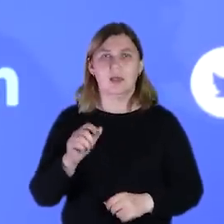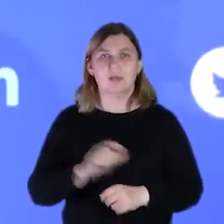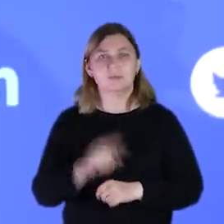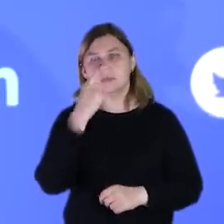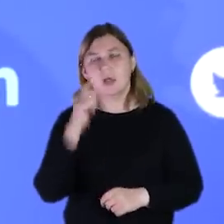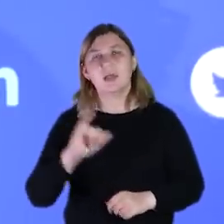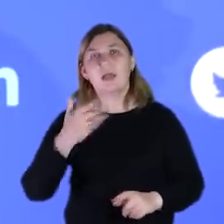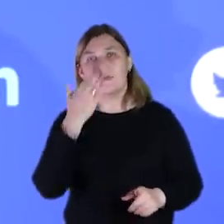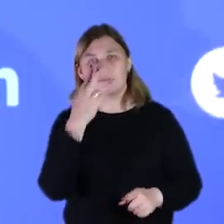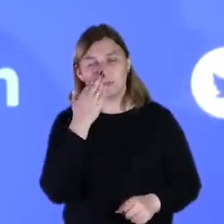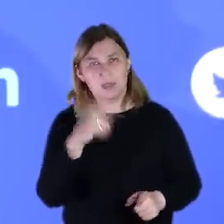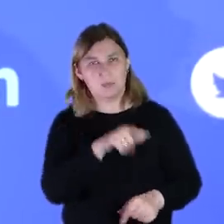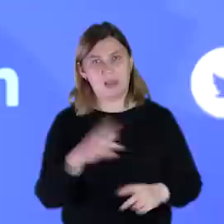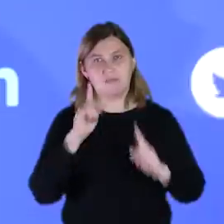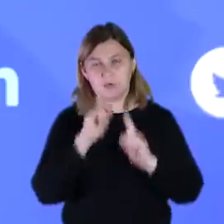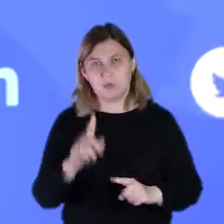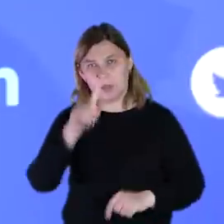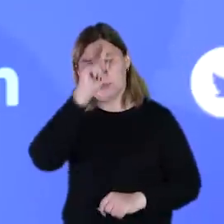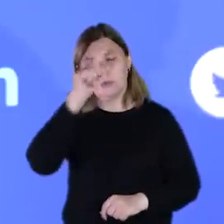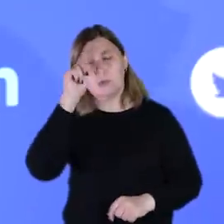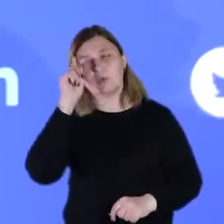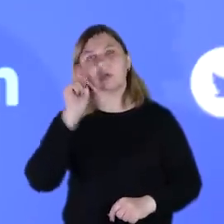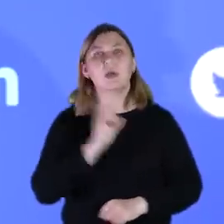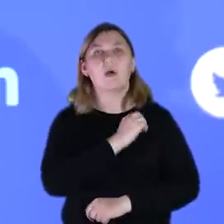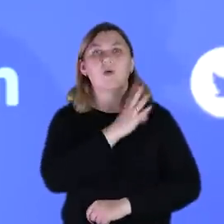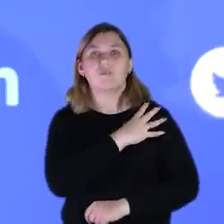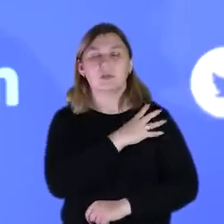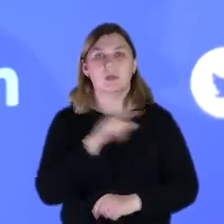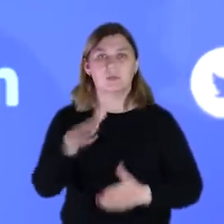Jak wyglądała ta rzeczywistość i ci ludzie, ci oficerowie tamtejszych służ.